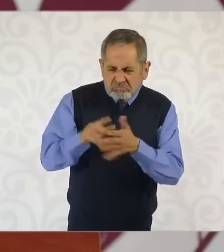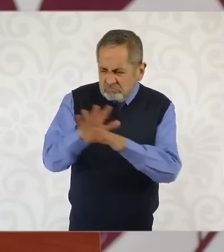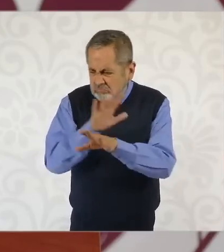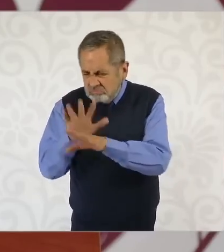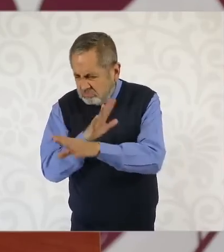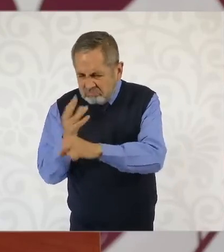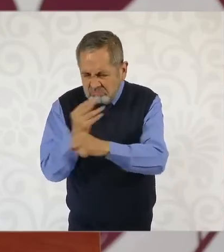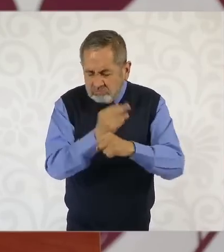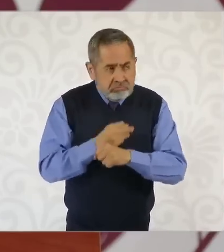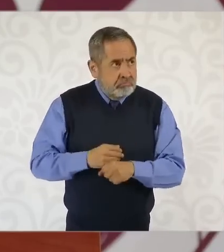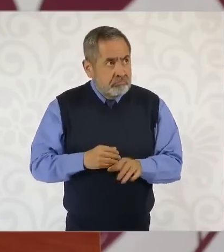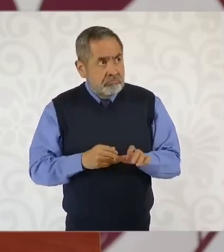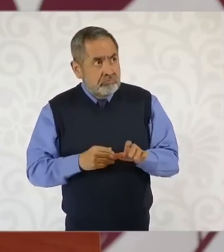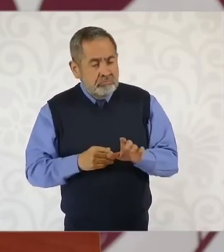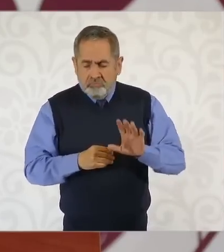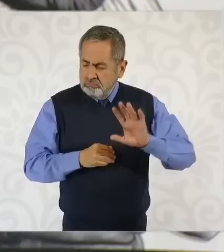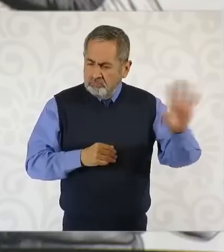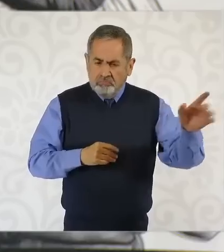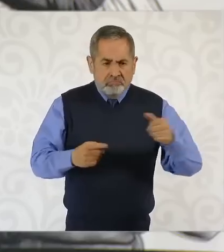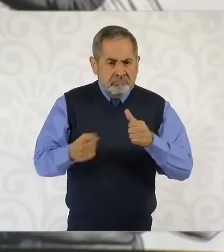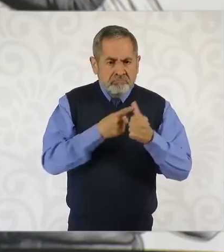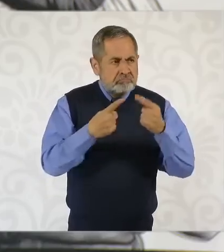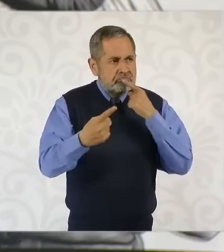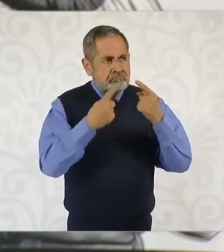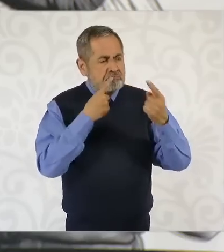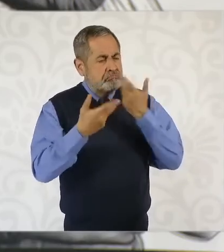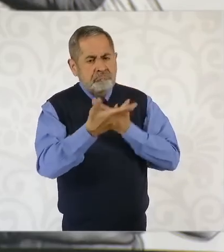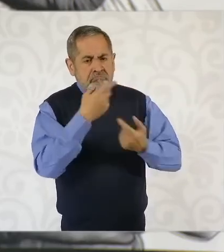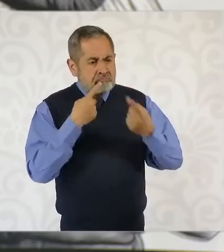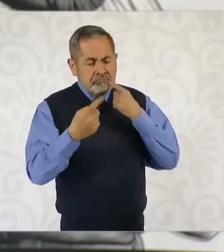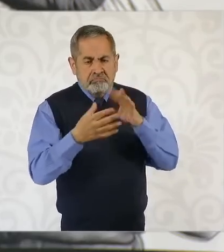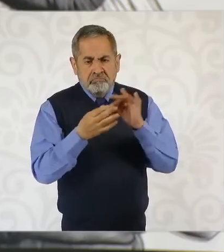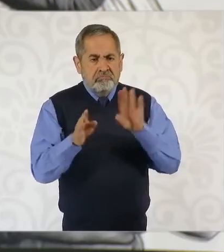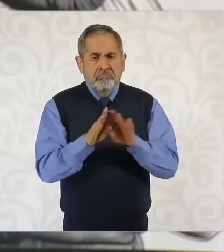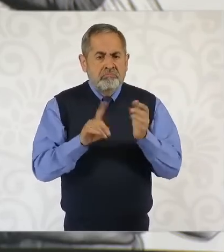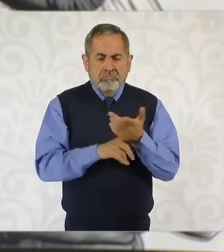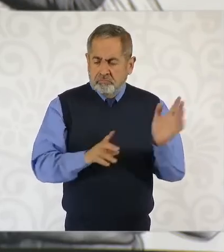por eso tiene que haber diálogo Entonces en este caso pues tiene que haber diálogo al